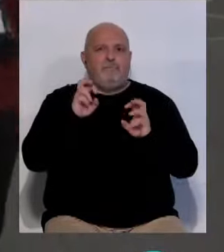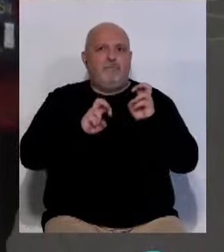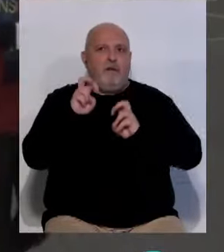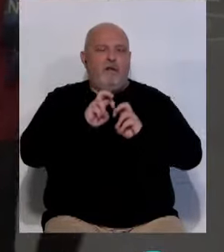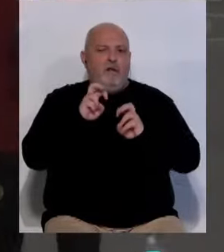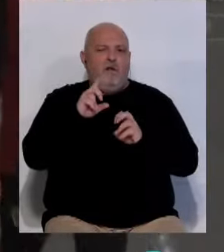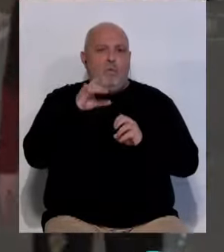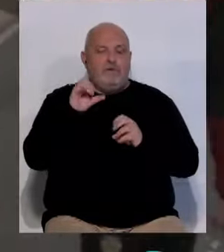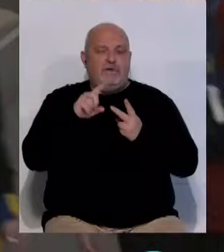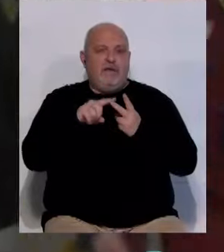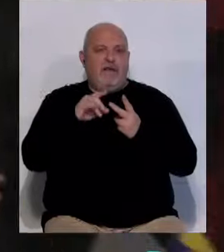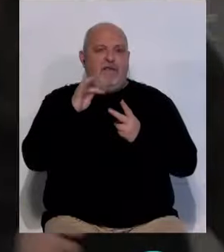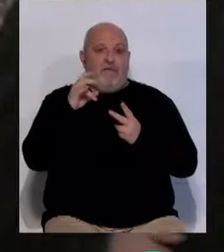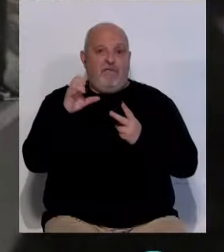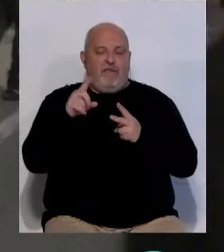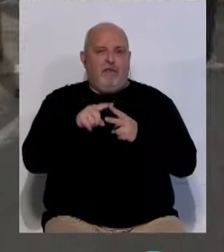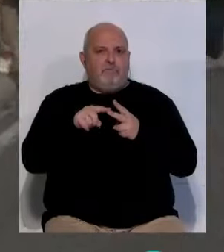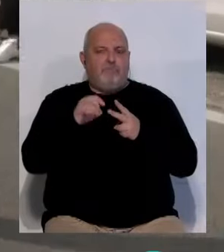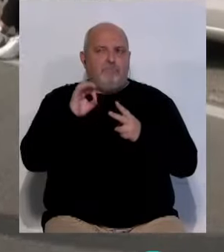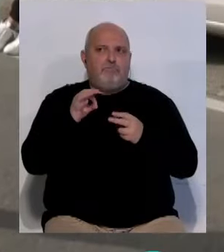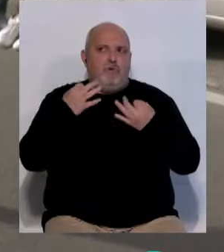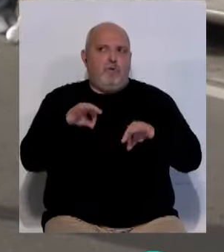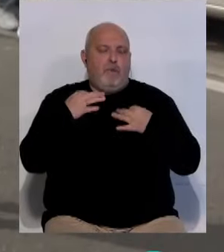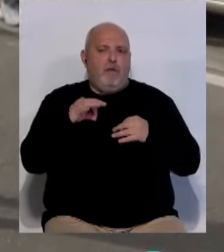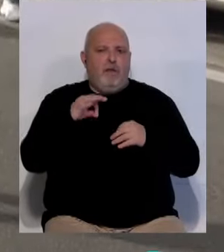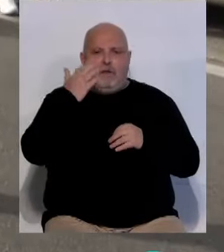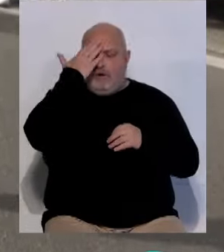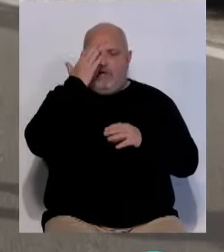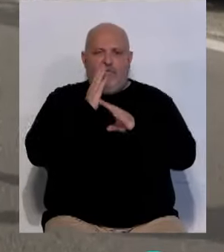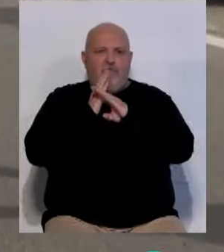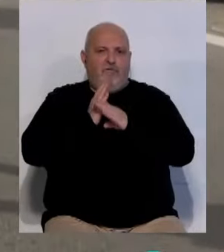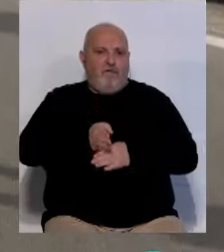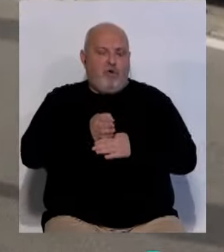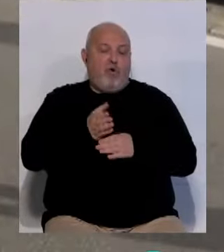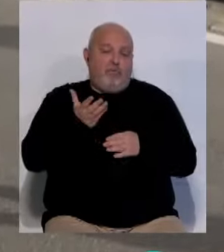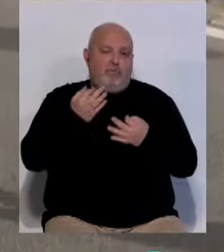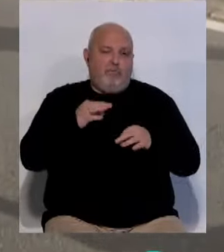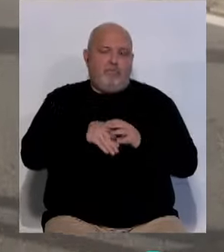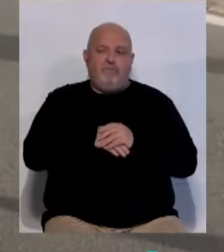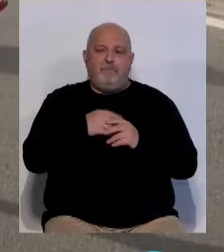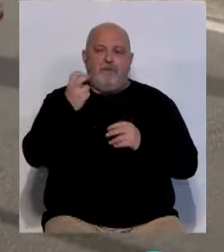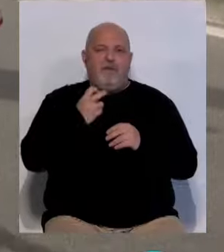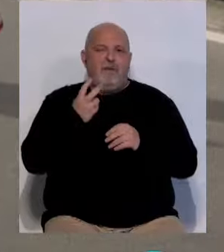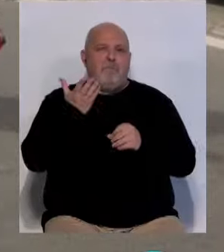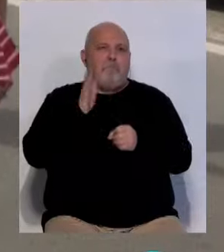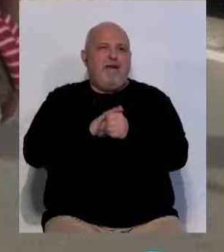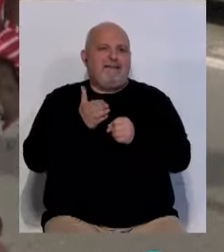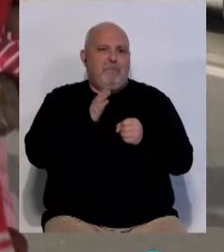como Luis y como emeterio que en circunstancias normales eran titularía parche exactamente